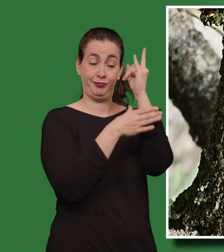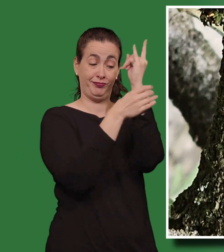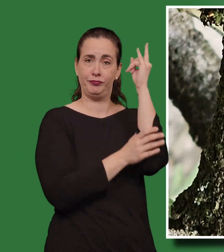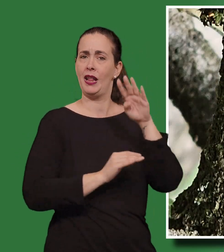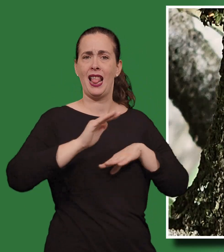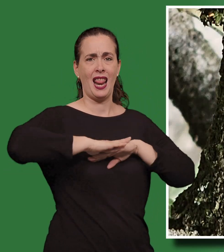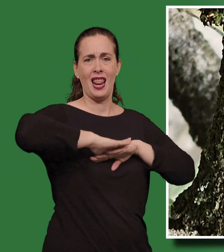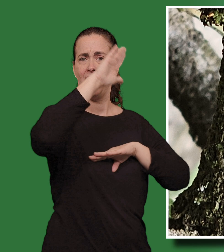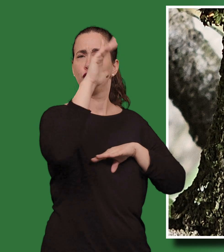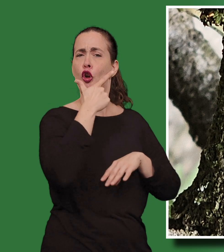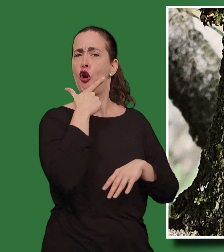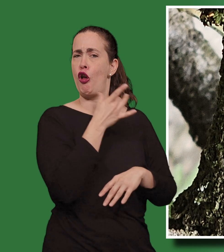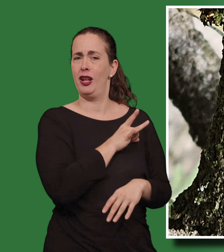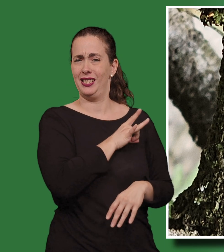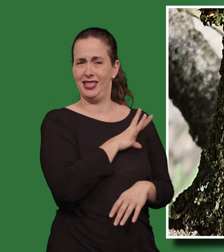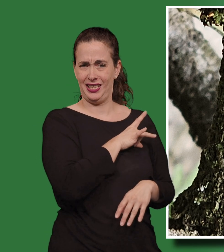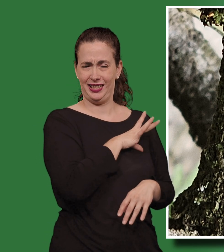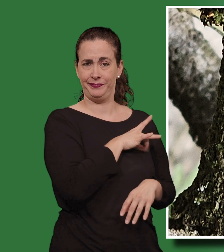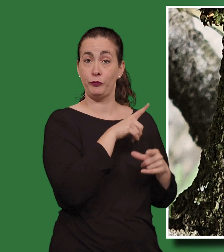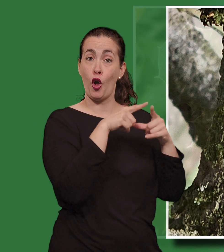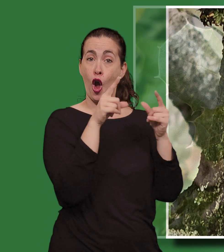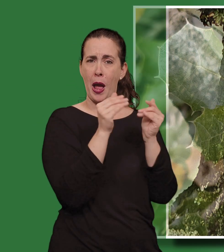La seva escorça és llisa i grisenca.